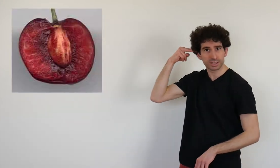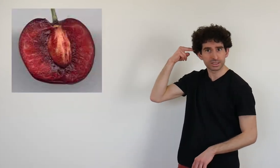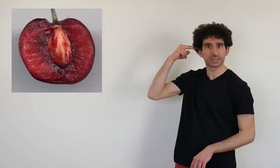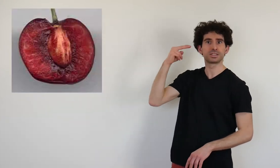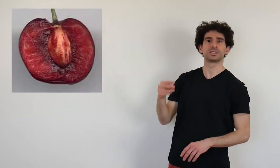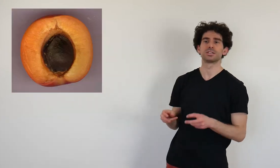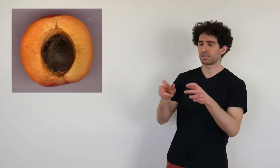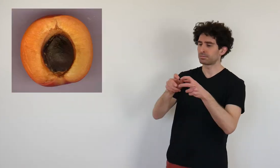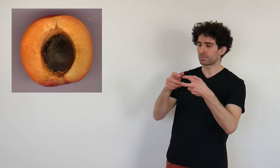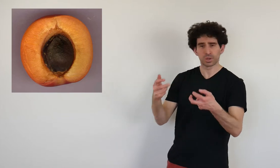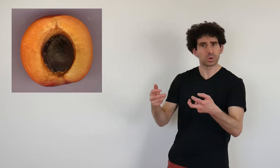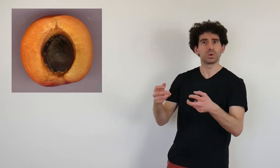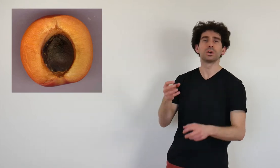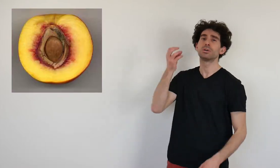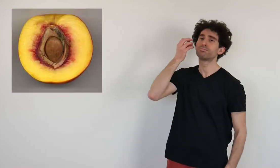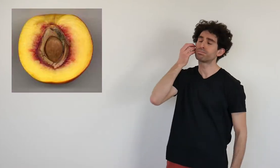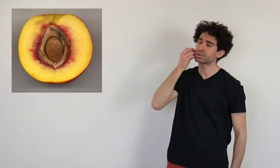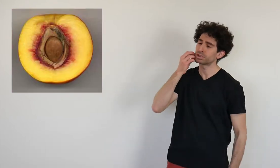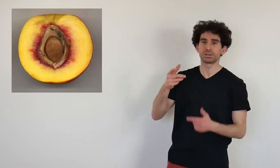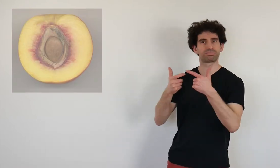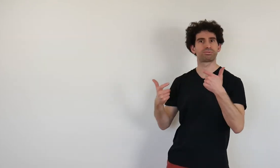les abricots, les pêches, etc.